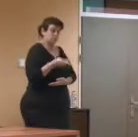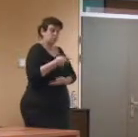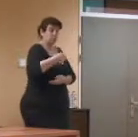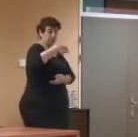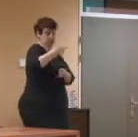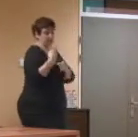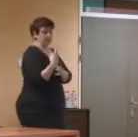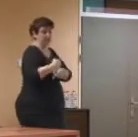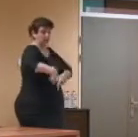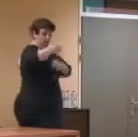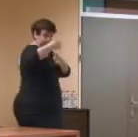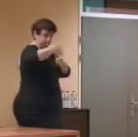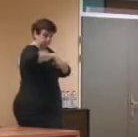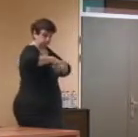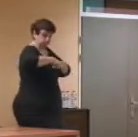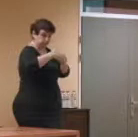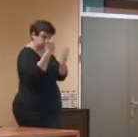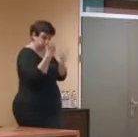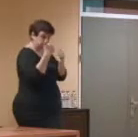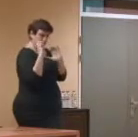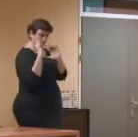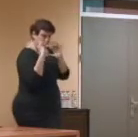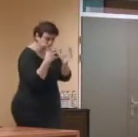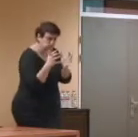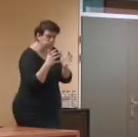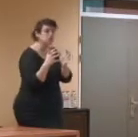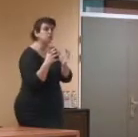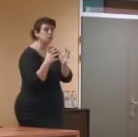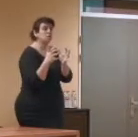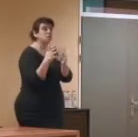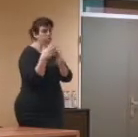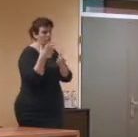y hay un capítulo de agresión y de violencia de género y